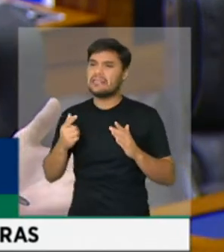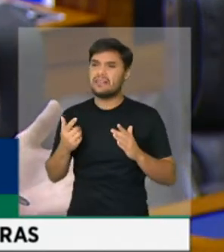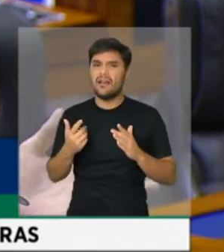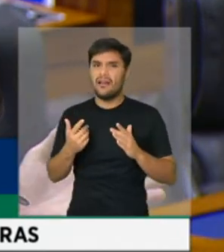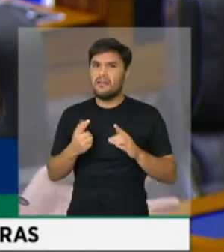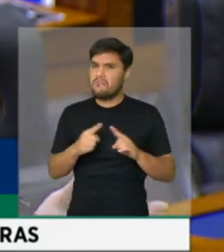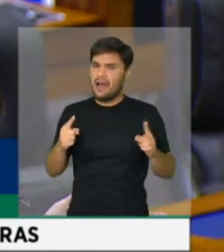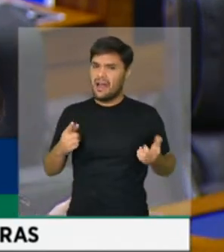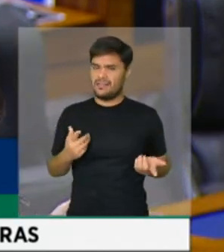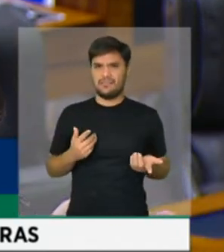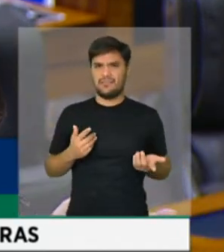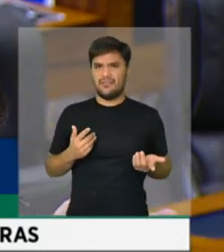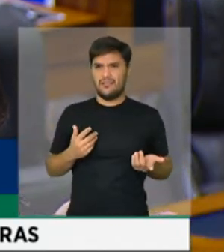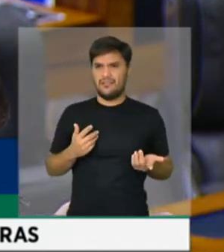SIGNIFICA TERMOS A NOSSA